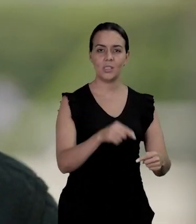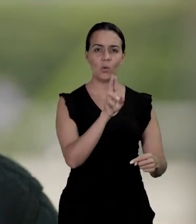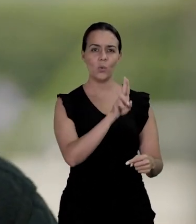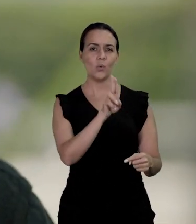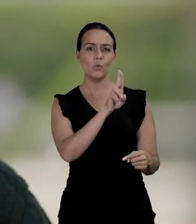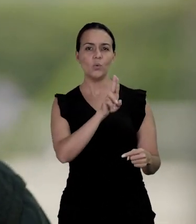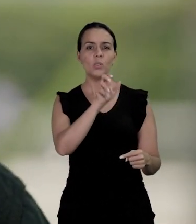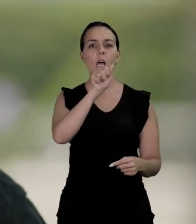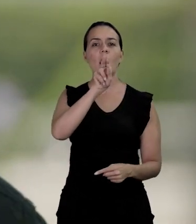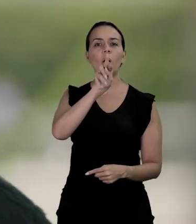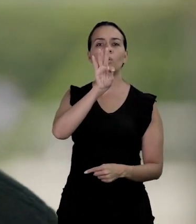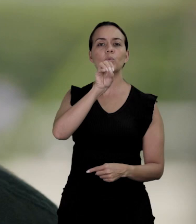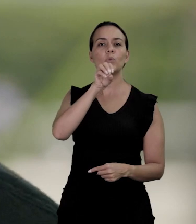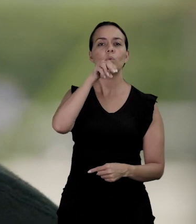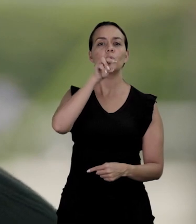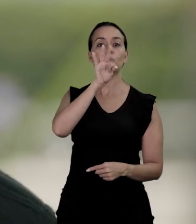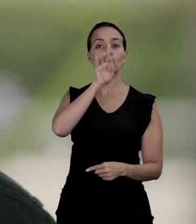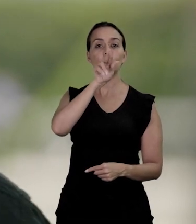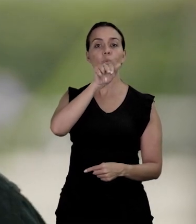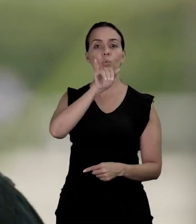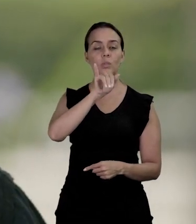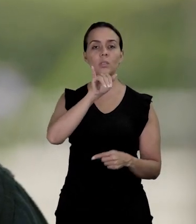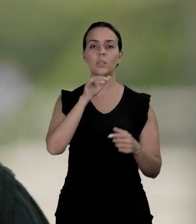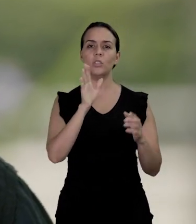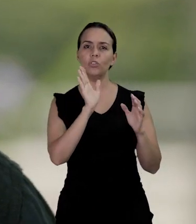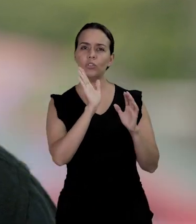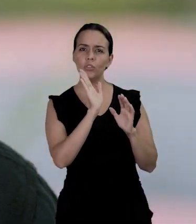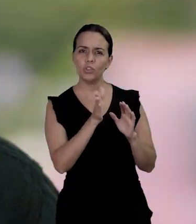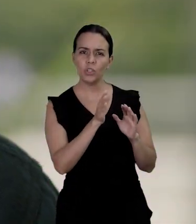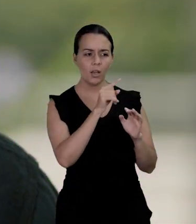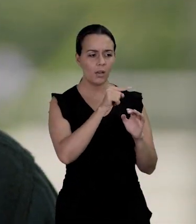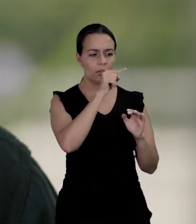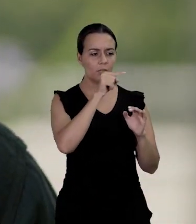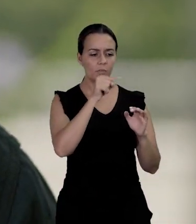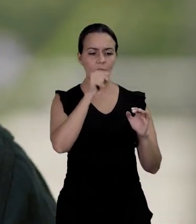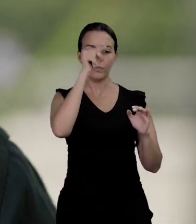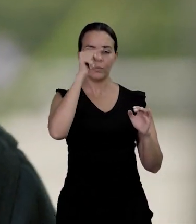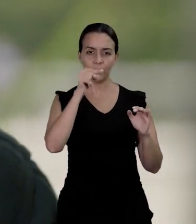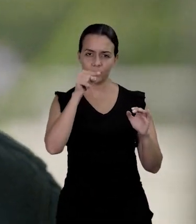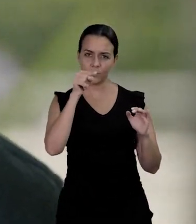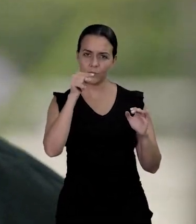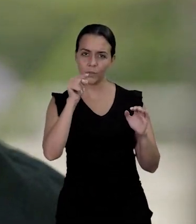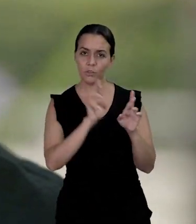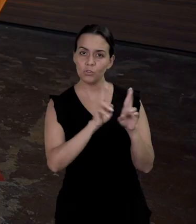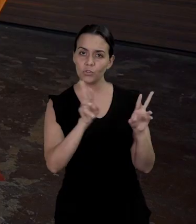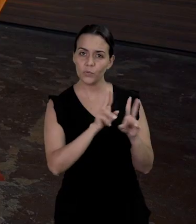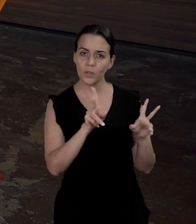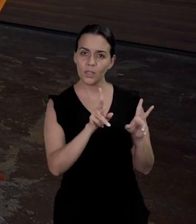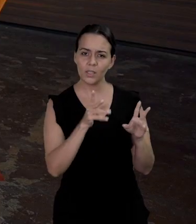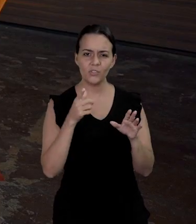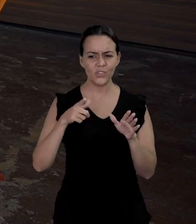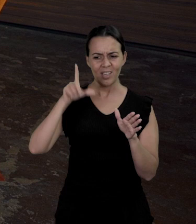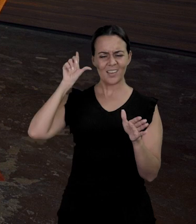E aí já usam Auto-Tune numa frequência, numa equalização que era considerado bizarro 20 anos atrás.